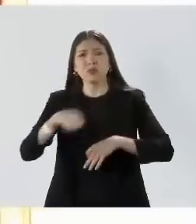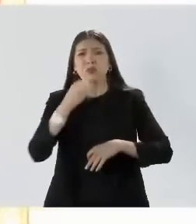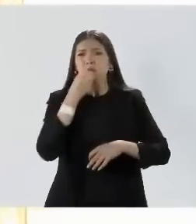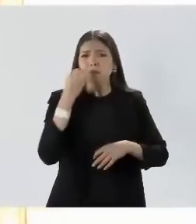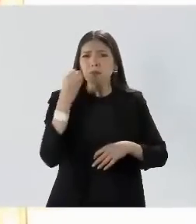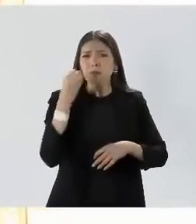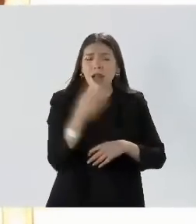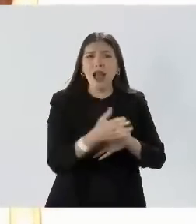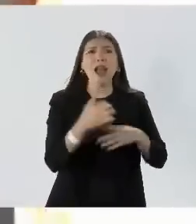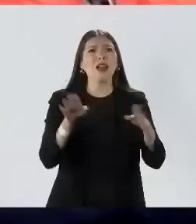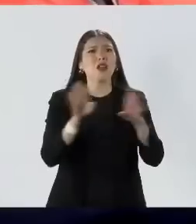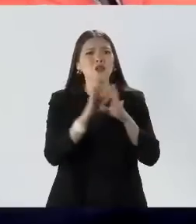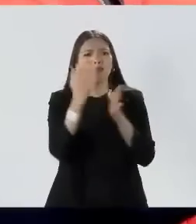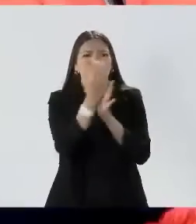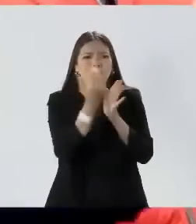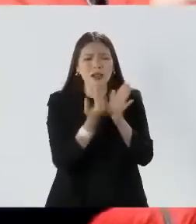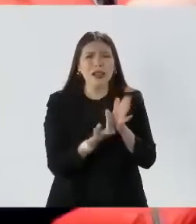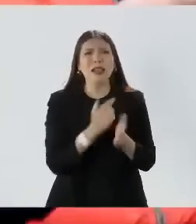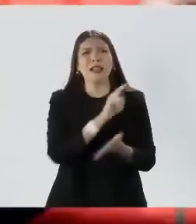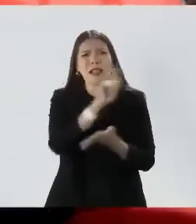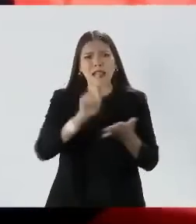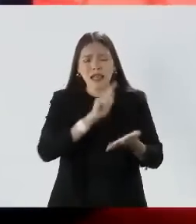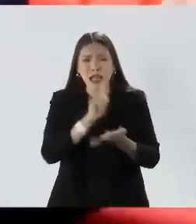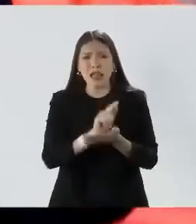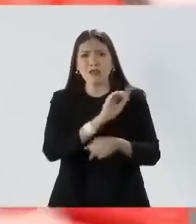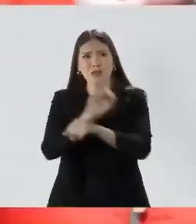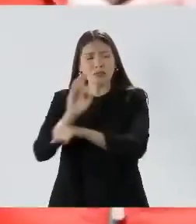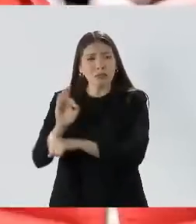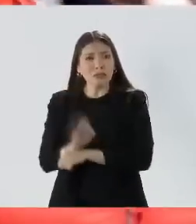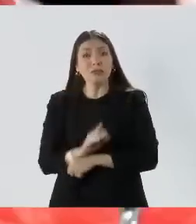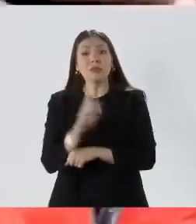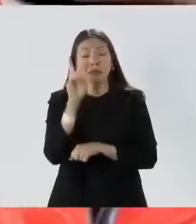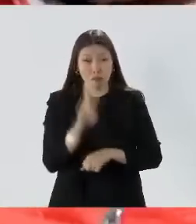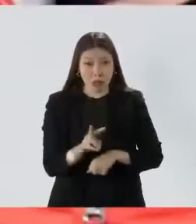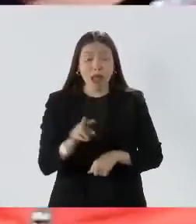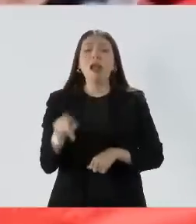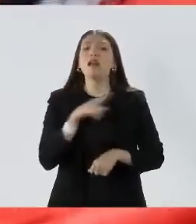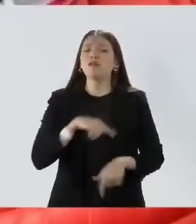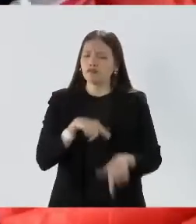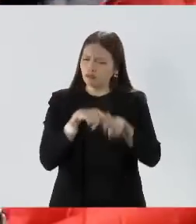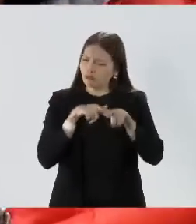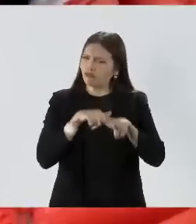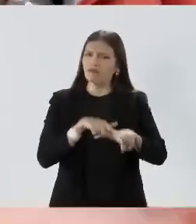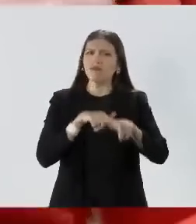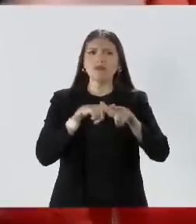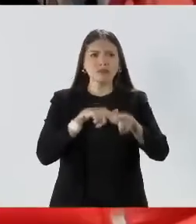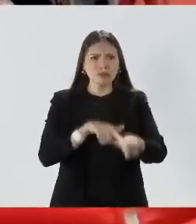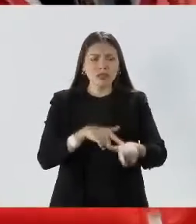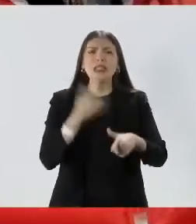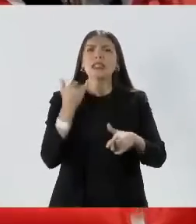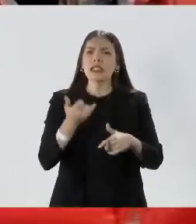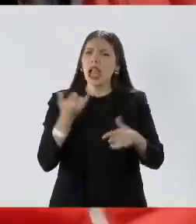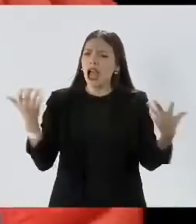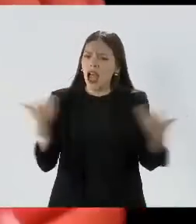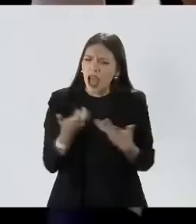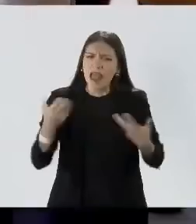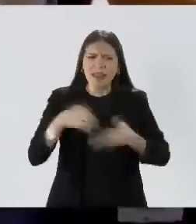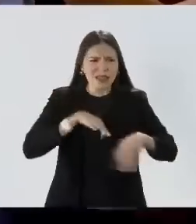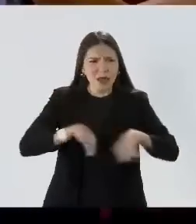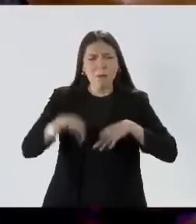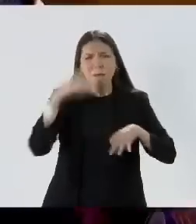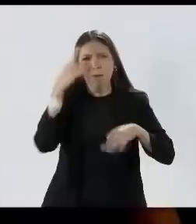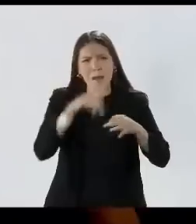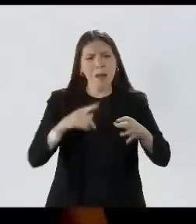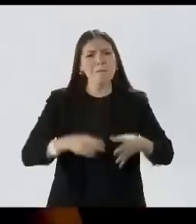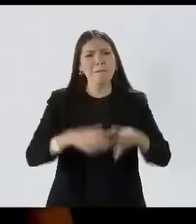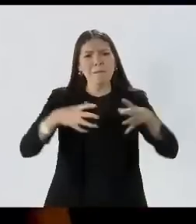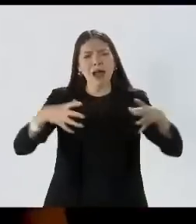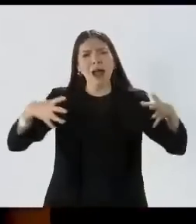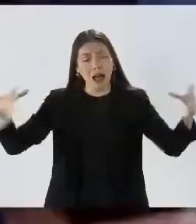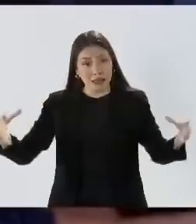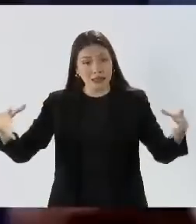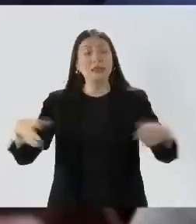a consolidar y expandir con su gobierno la Ciudad de México se convirtió en un referente mundial en